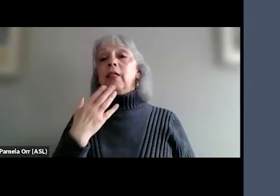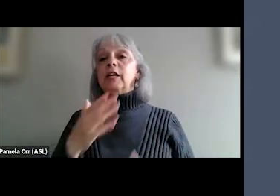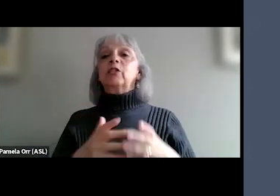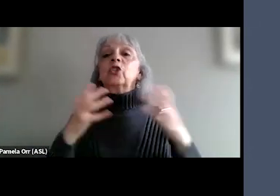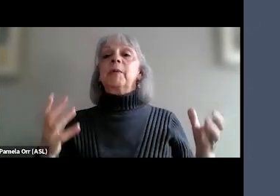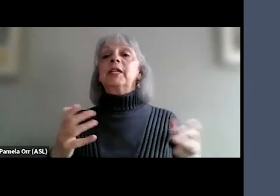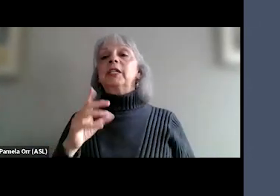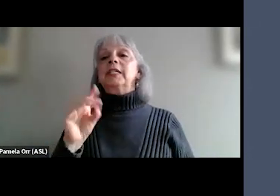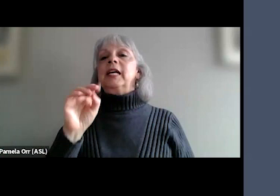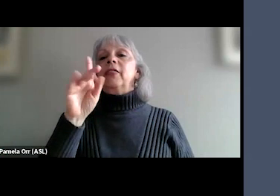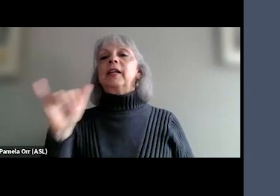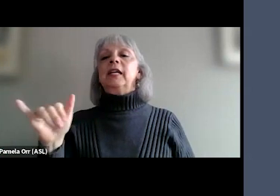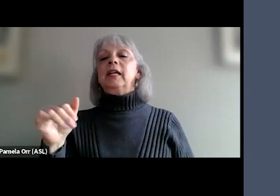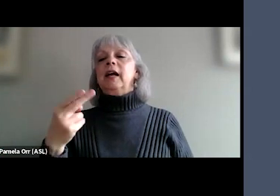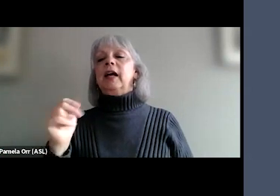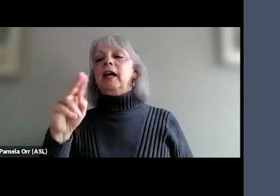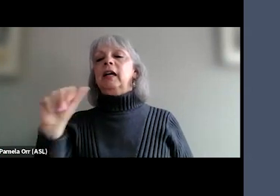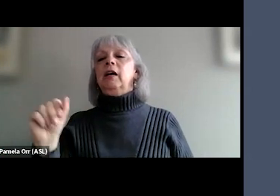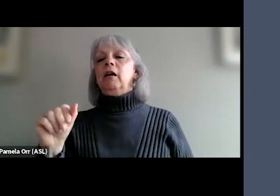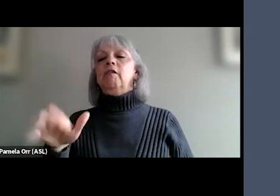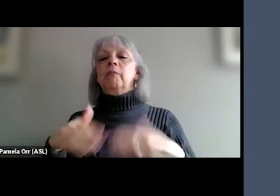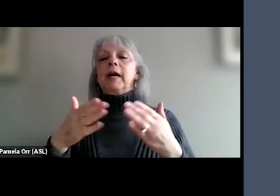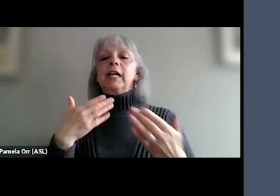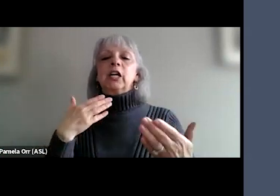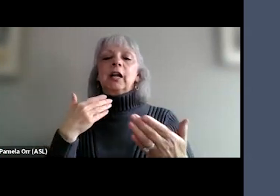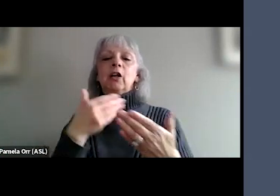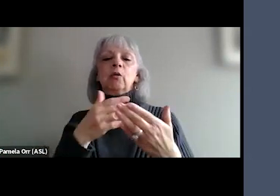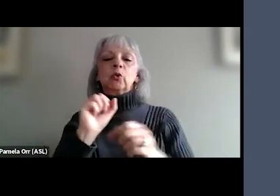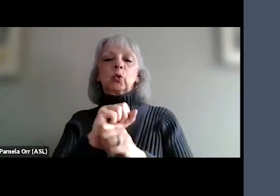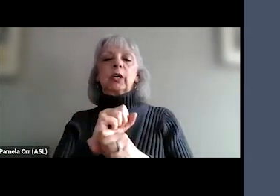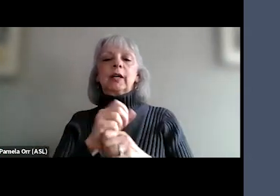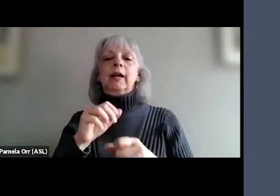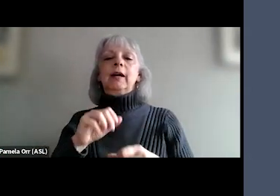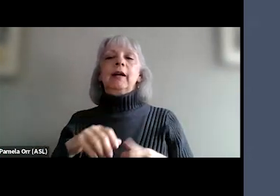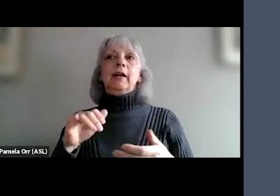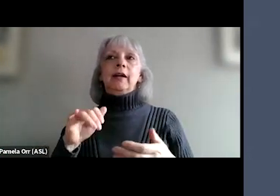y Hanna, por permitirnos conocer más del trabajo que ustedes han hecho de manera constante